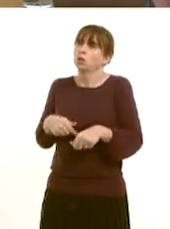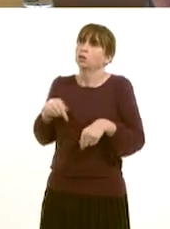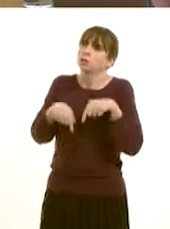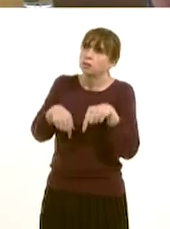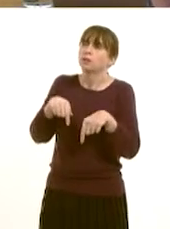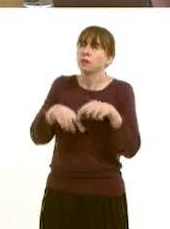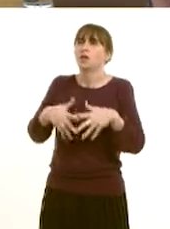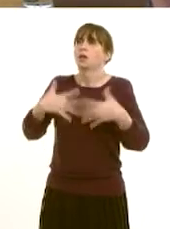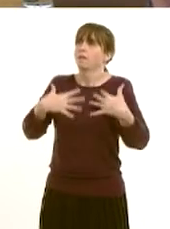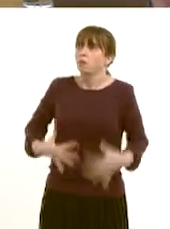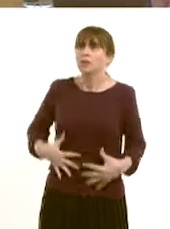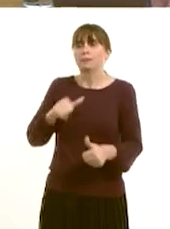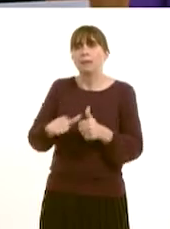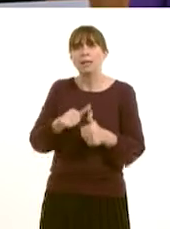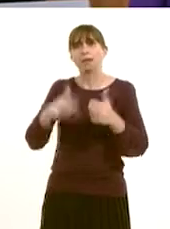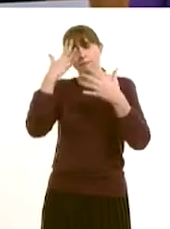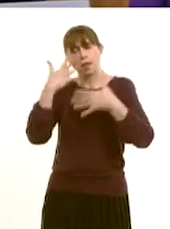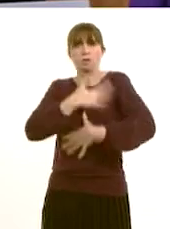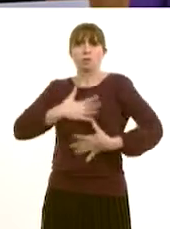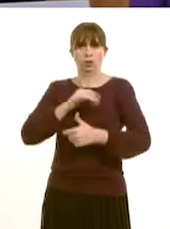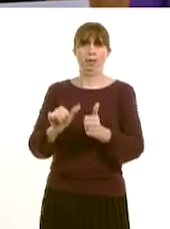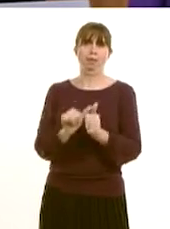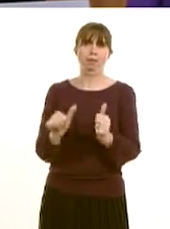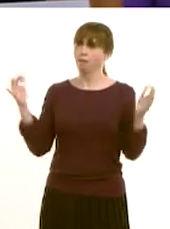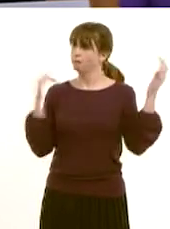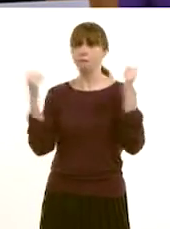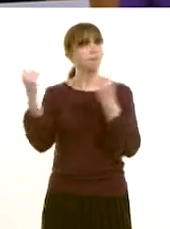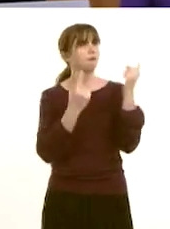Maeín bwysig wedyn ein bod niín gweithio gydaír trydydd sector a hefyd gyda theuluoedd